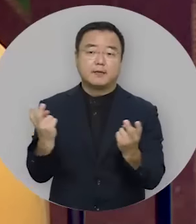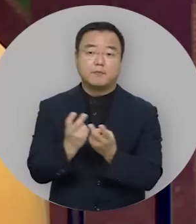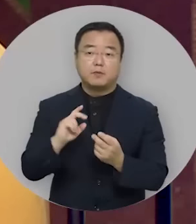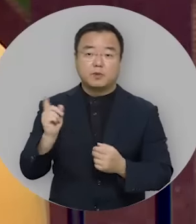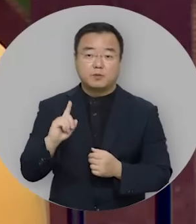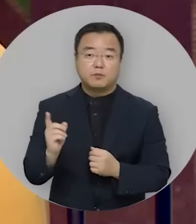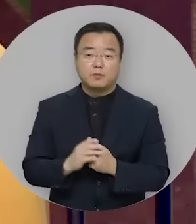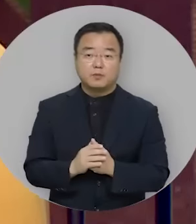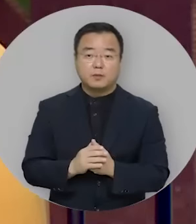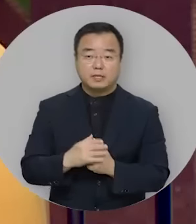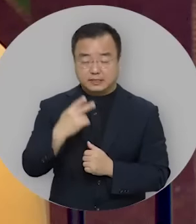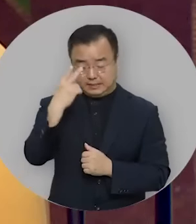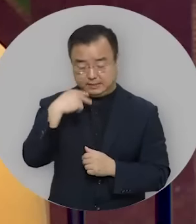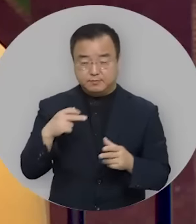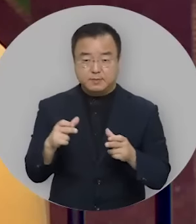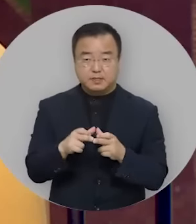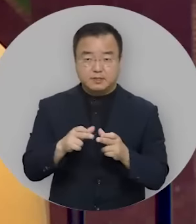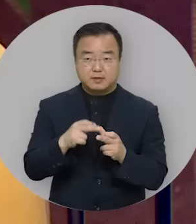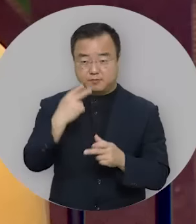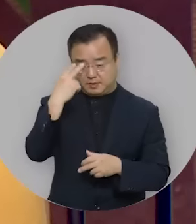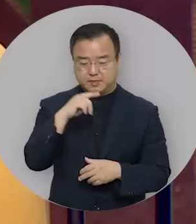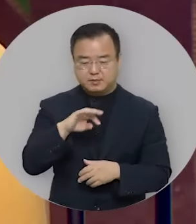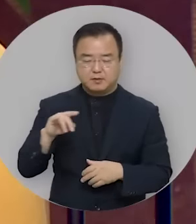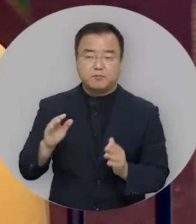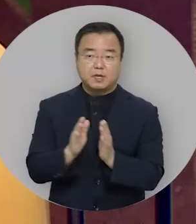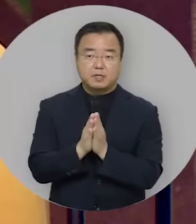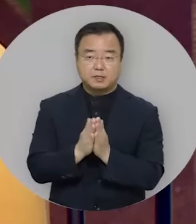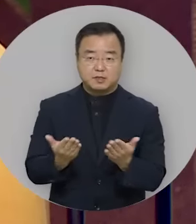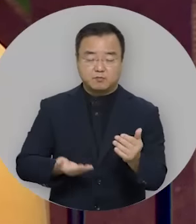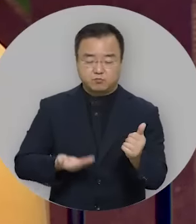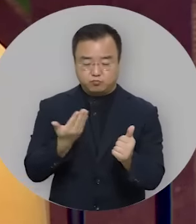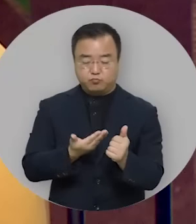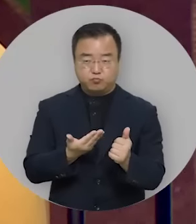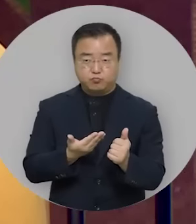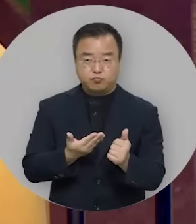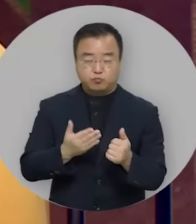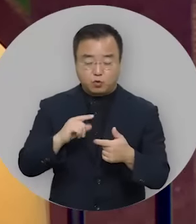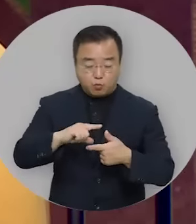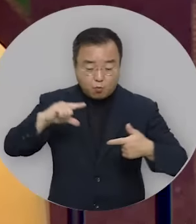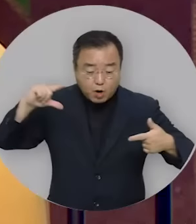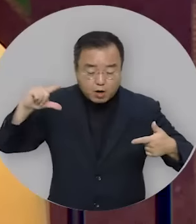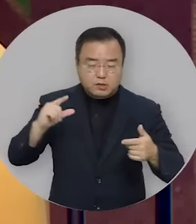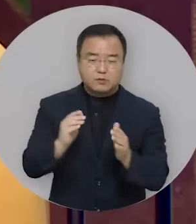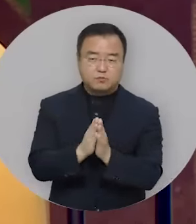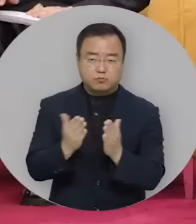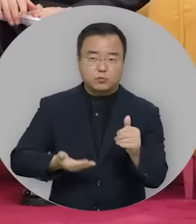예를 들면 시각장애가 있으면 점자책을 준다든지 확대 교재를 준다든지